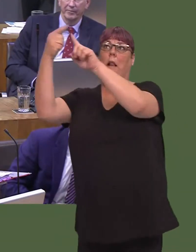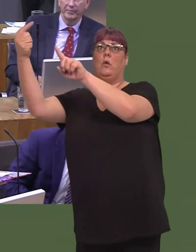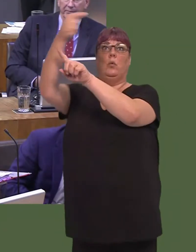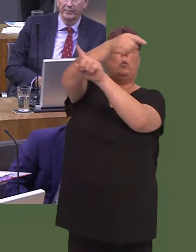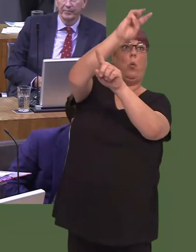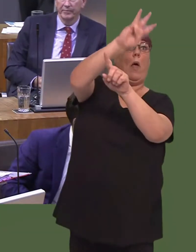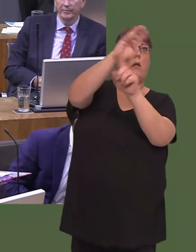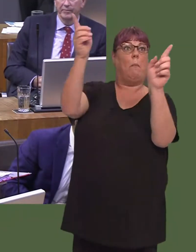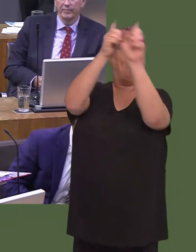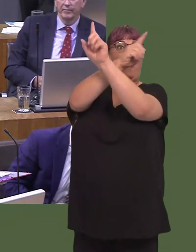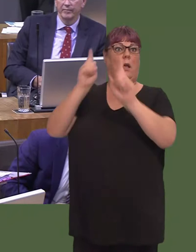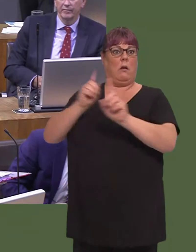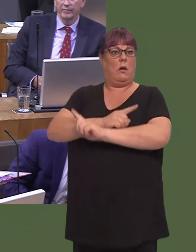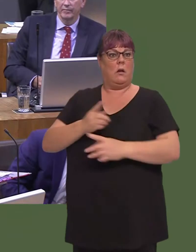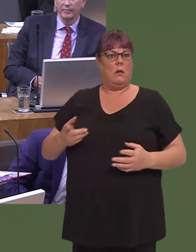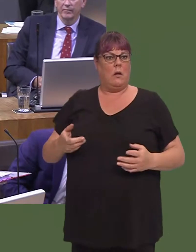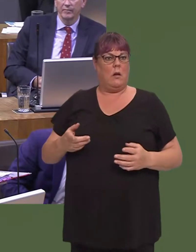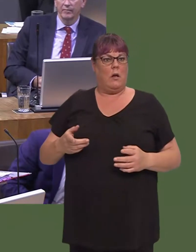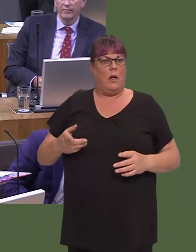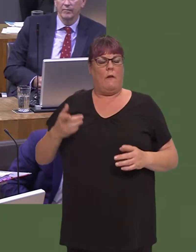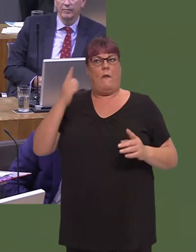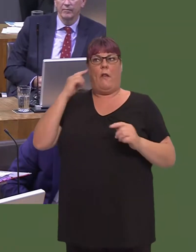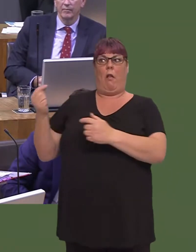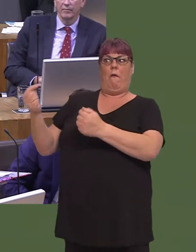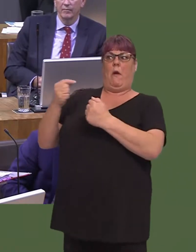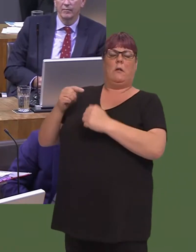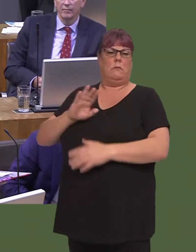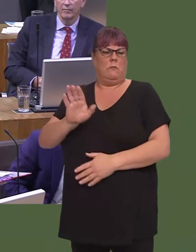Cymru i gyplysu'r math o ddatblygiad y mae Lee yn sÙn amdano. Fodd bynnag, hyd yma,